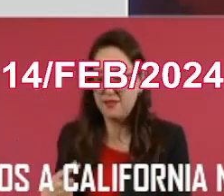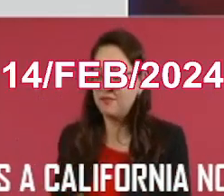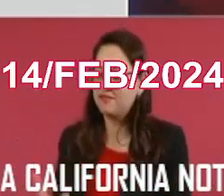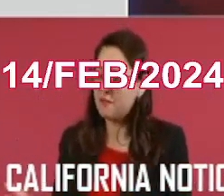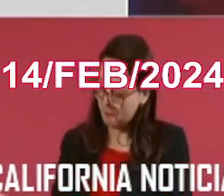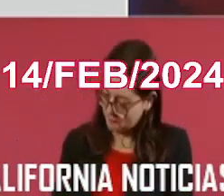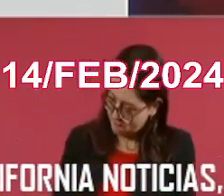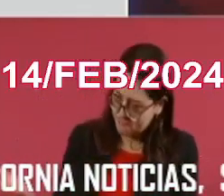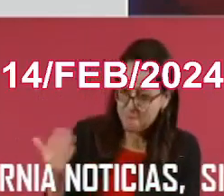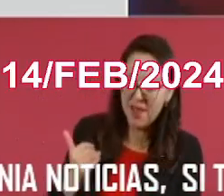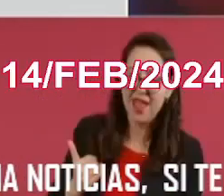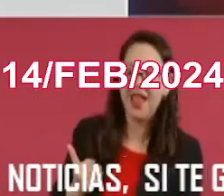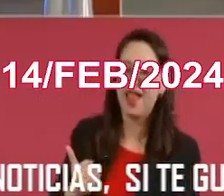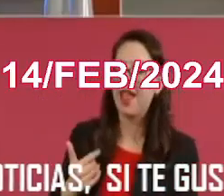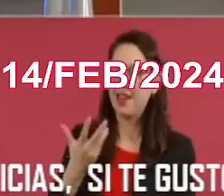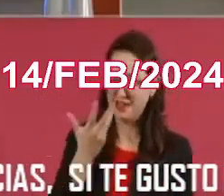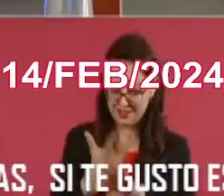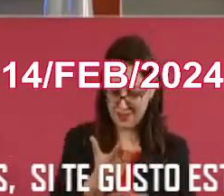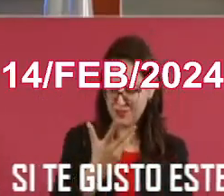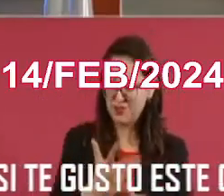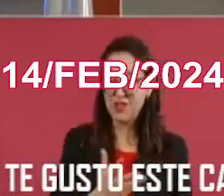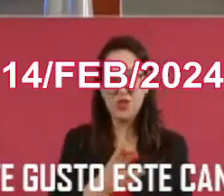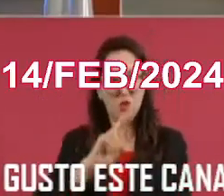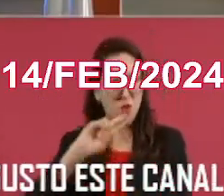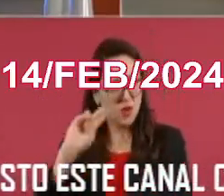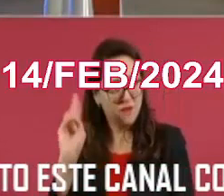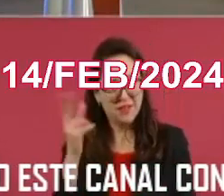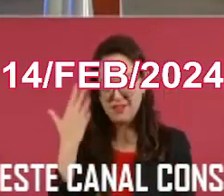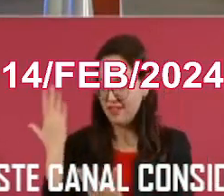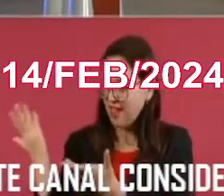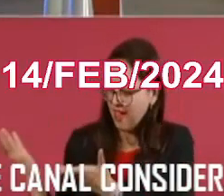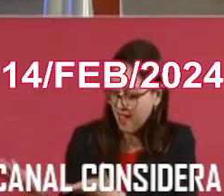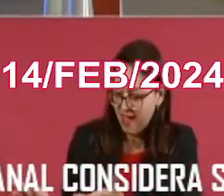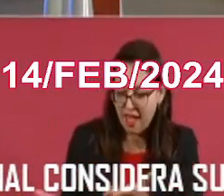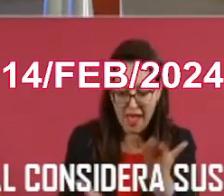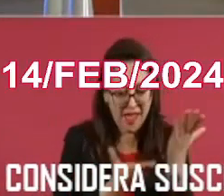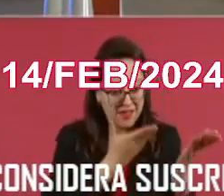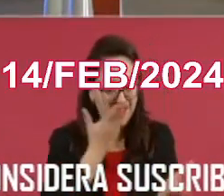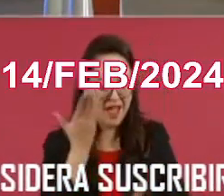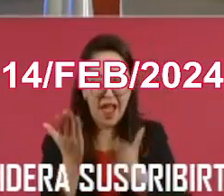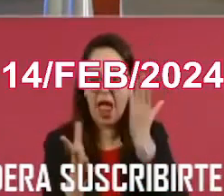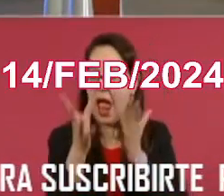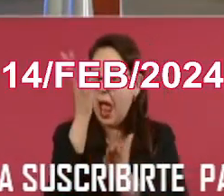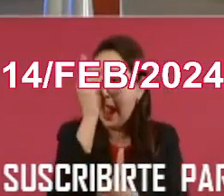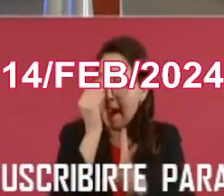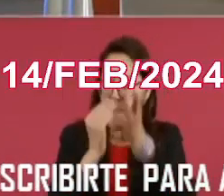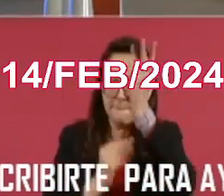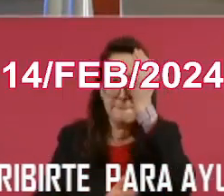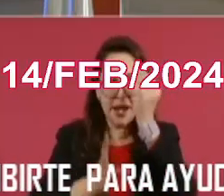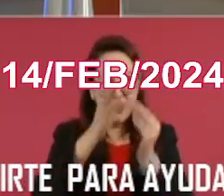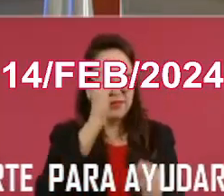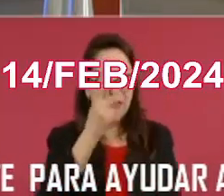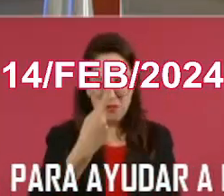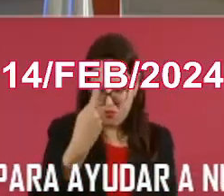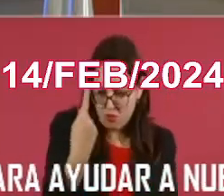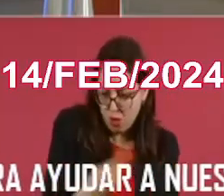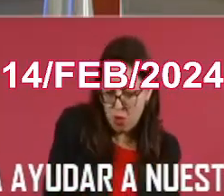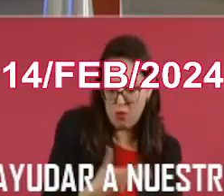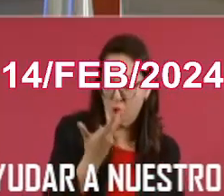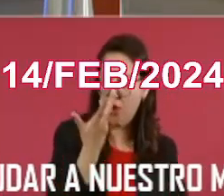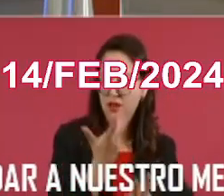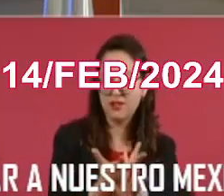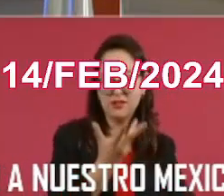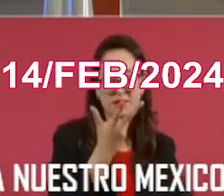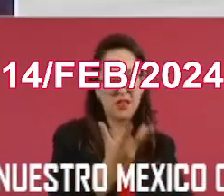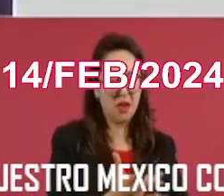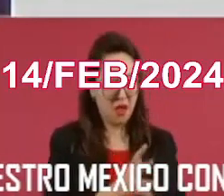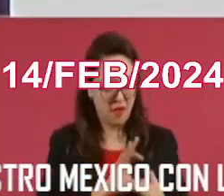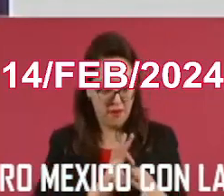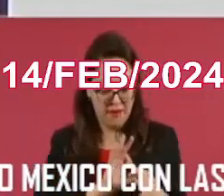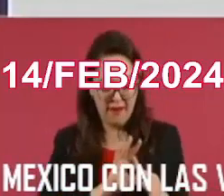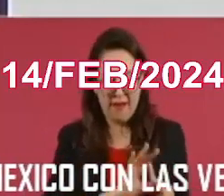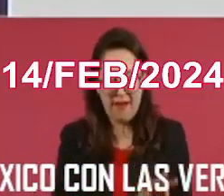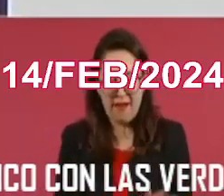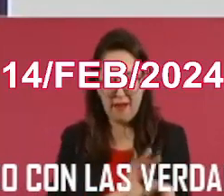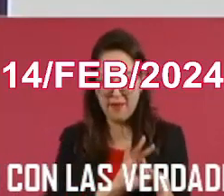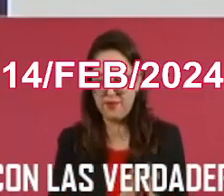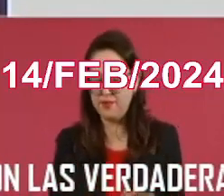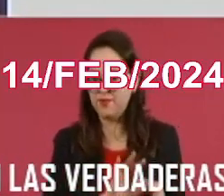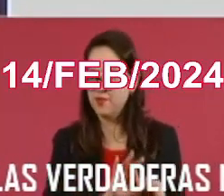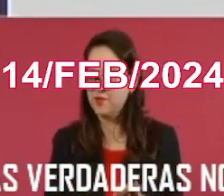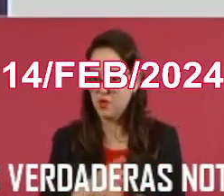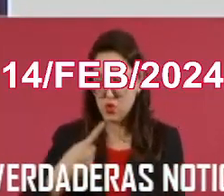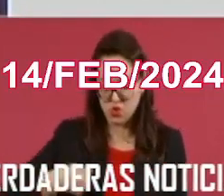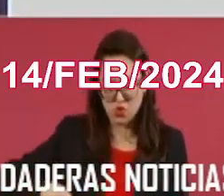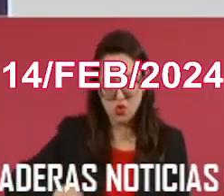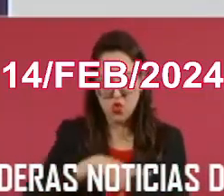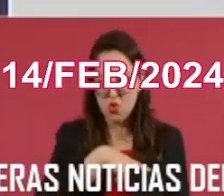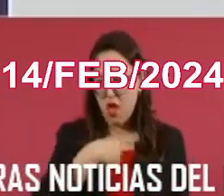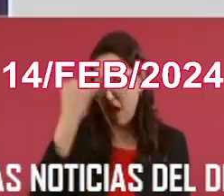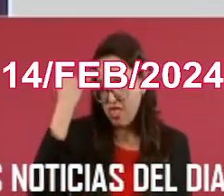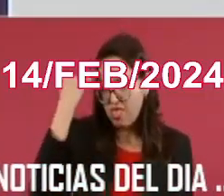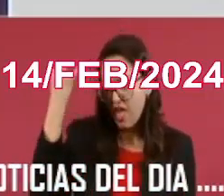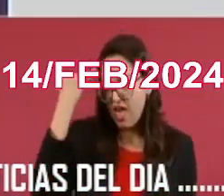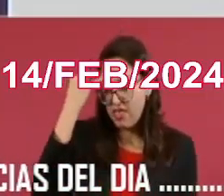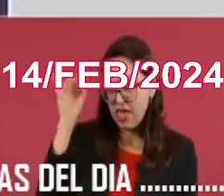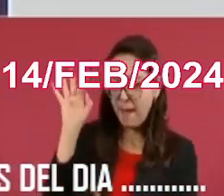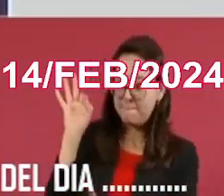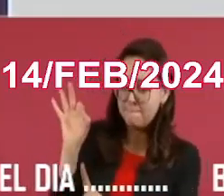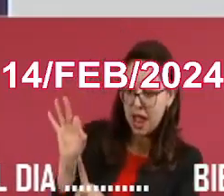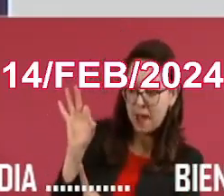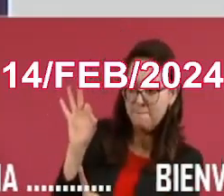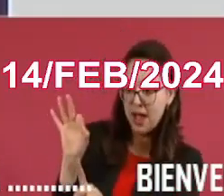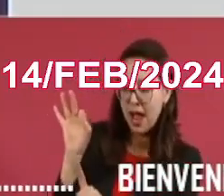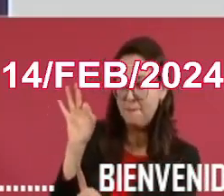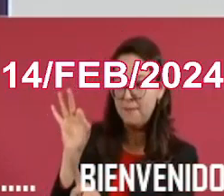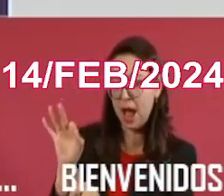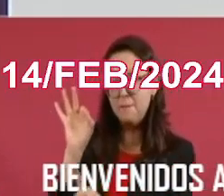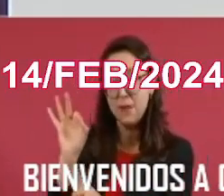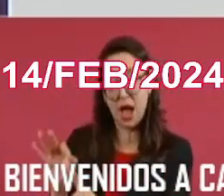americano en nuestros valores y en el respeto del liderazgo de Estados Unidos